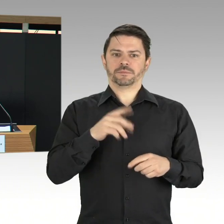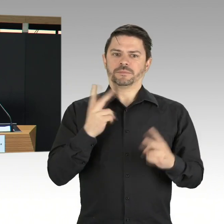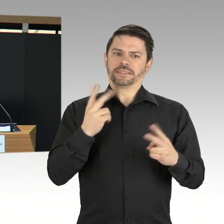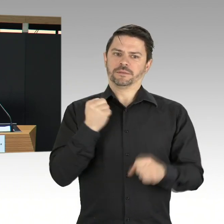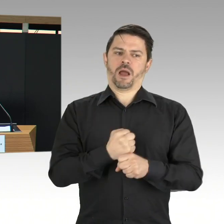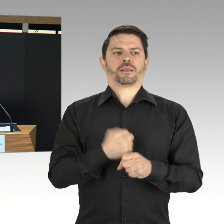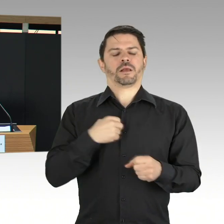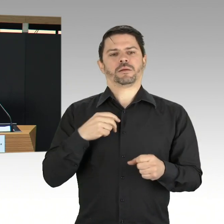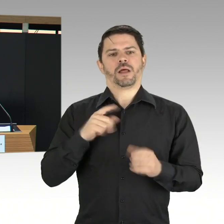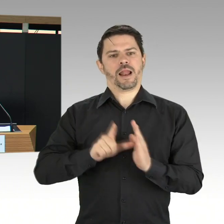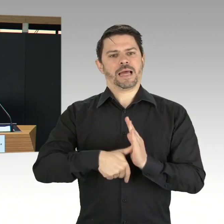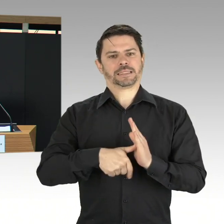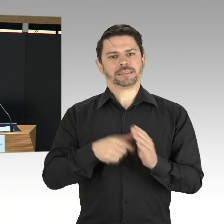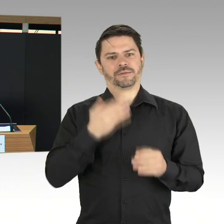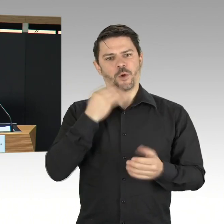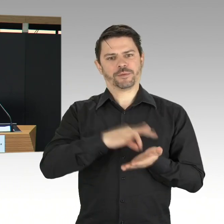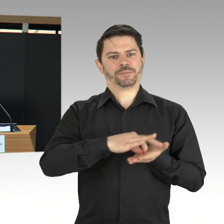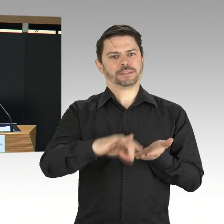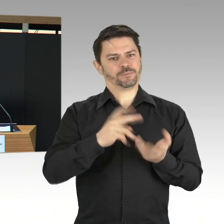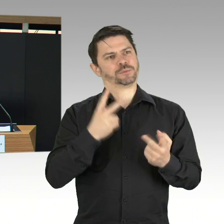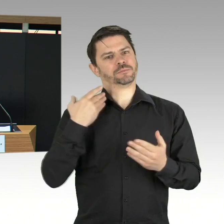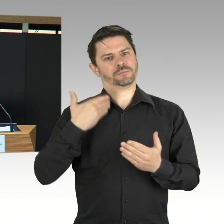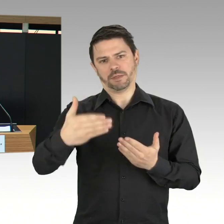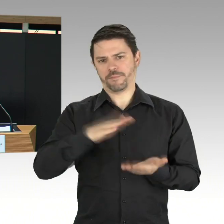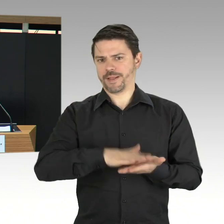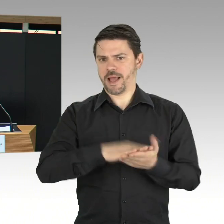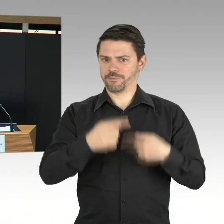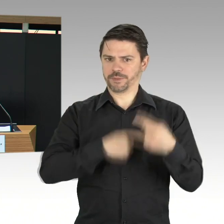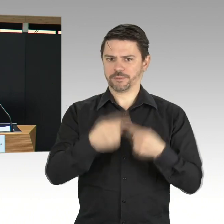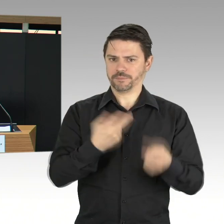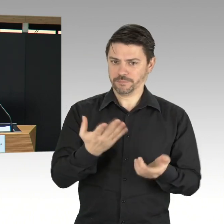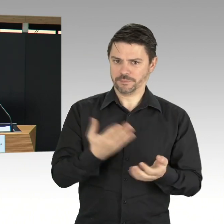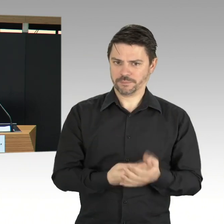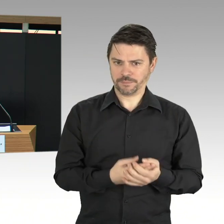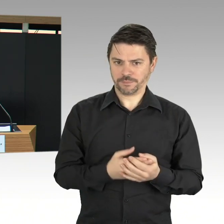Herr Dregger hat natürlich erwartungsgemäß den Weltuntergang in Aussicht gestellt.